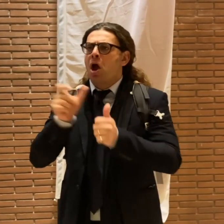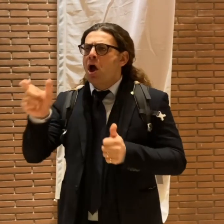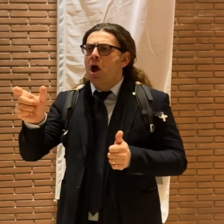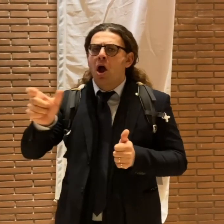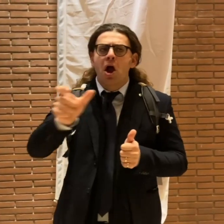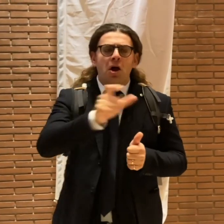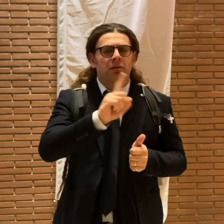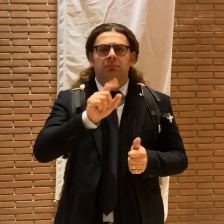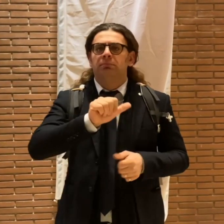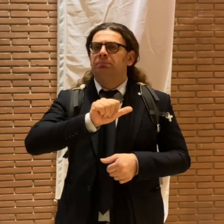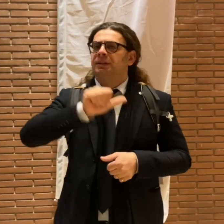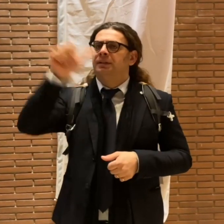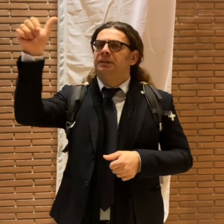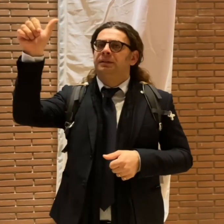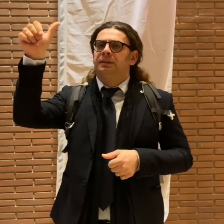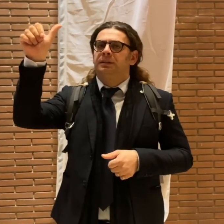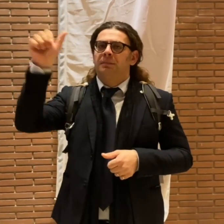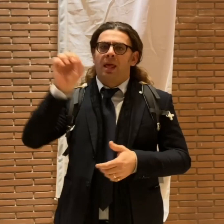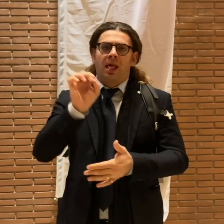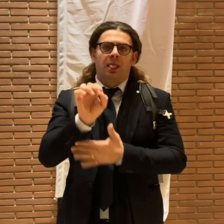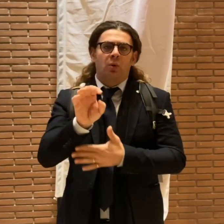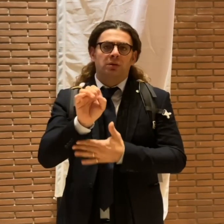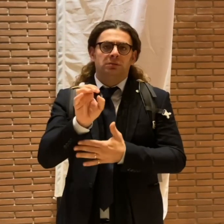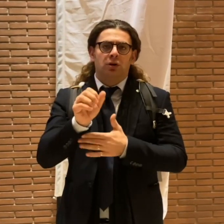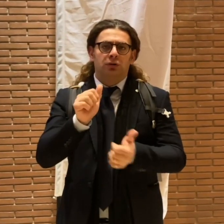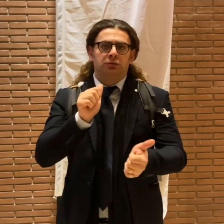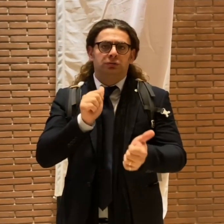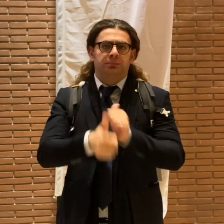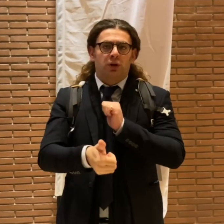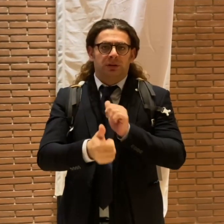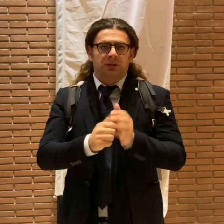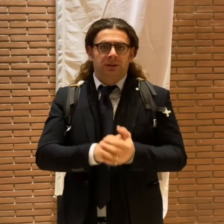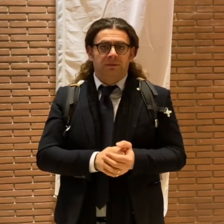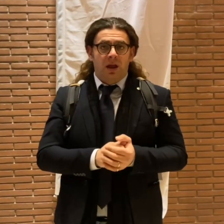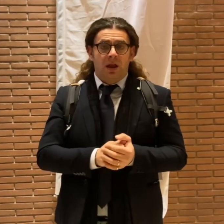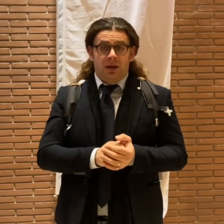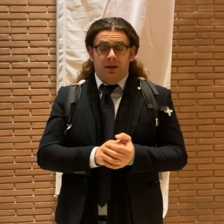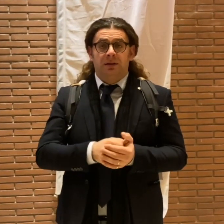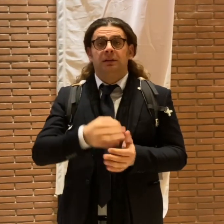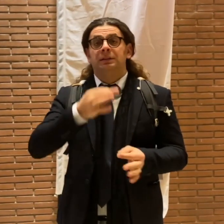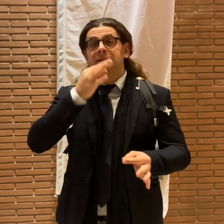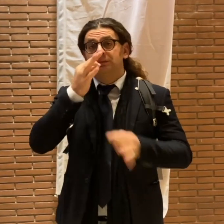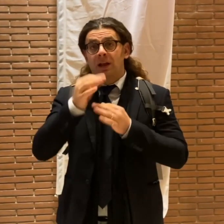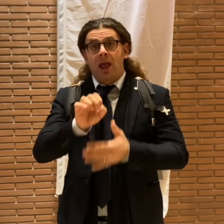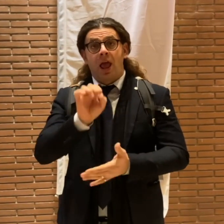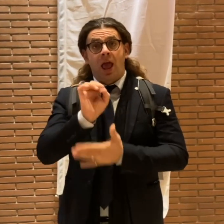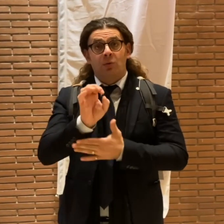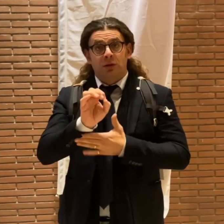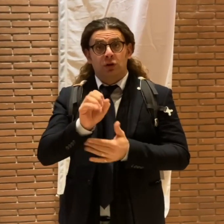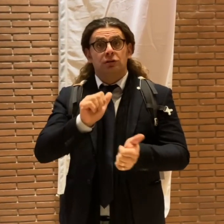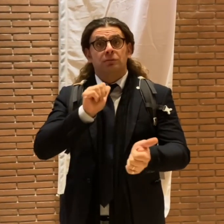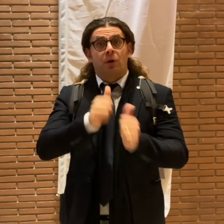È stato presente anche il Presidente del Consiglio Draghi, il quale non si è concentrato su una disciplina in particolare, ma ha sottolineato come sia